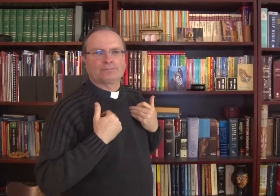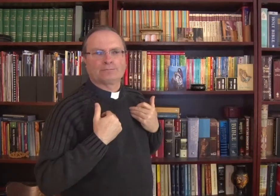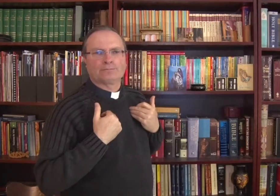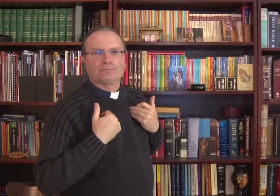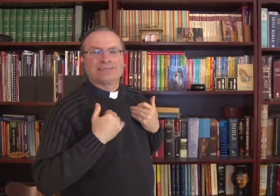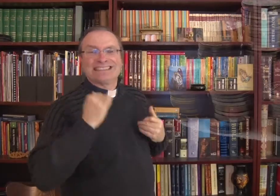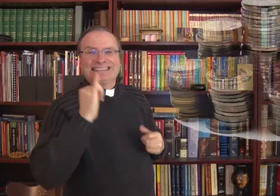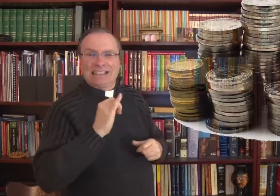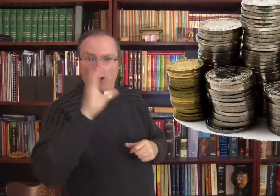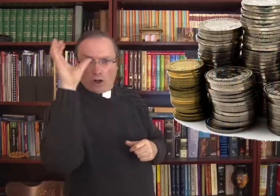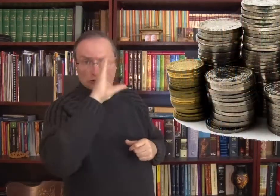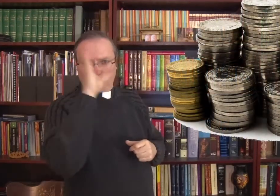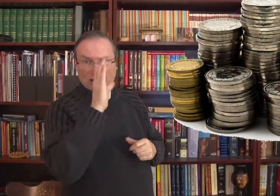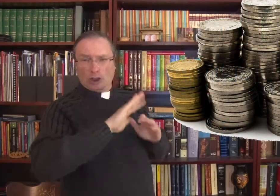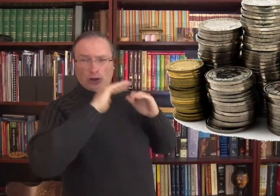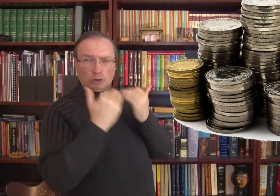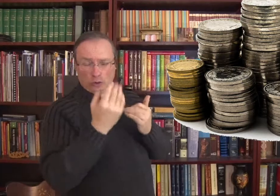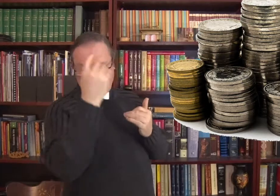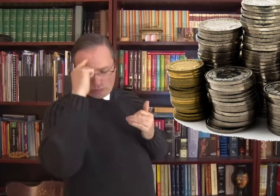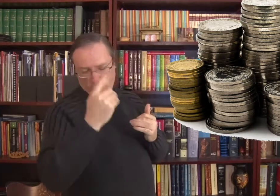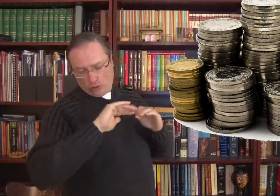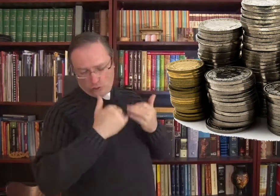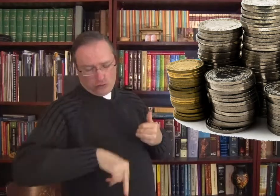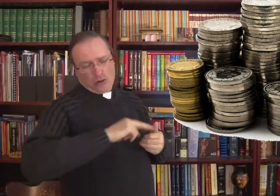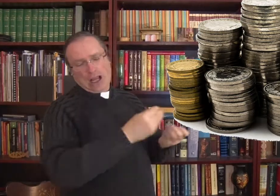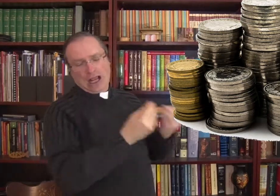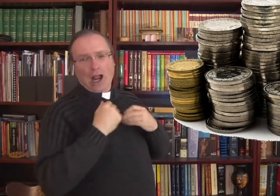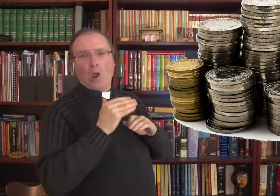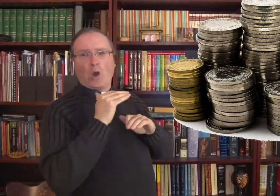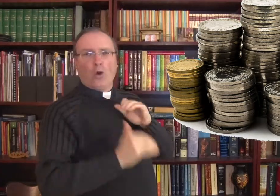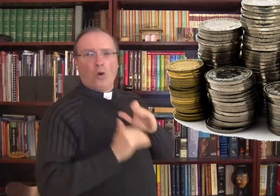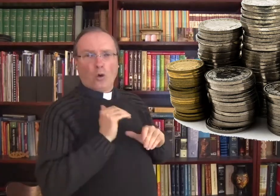Si on cherche tout pour nous rendre heureux